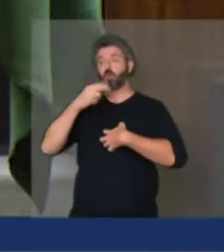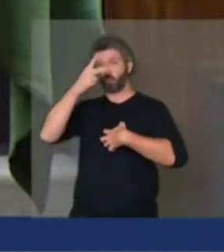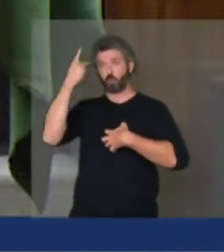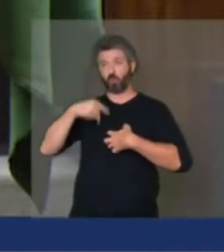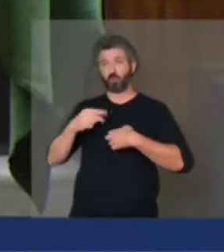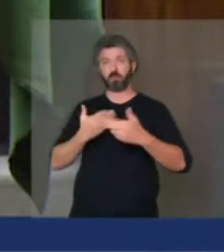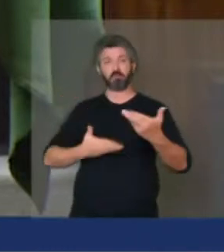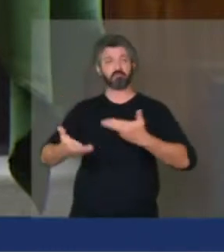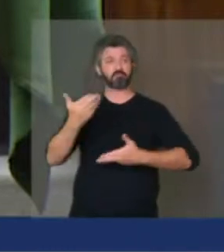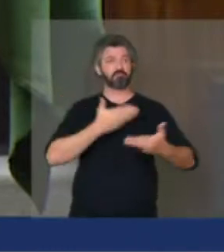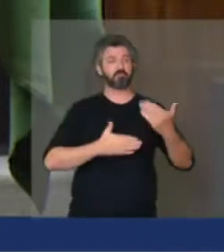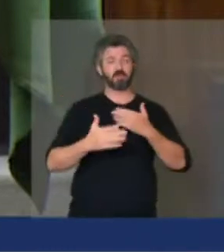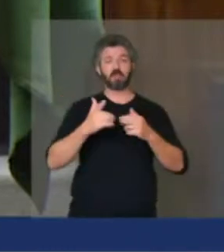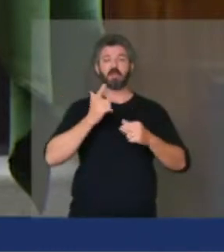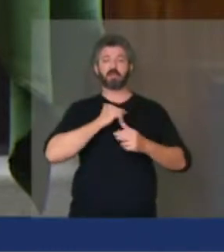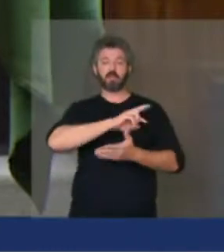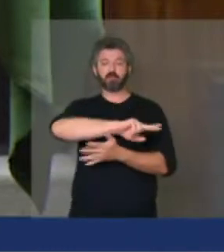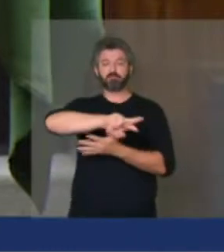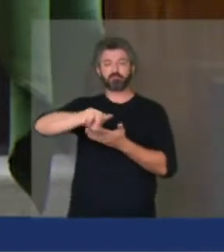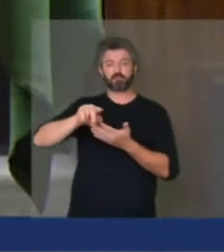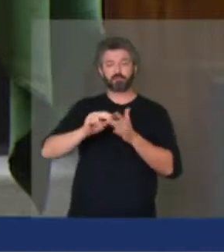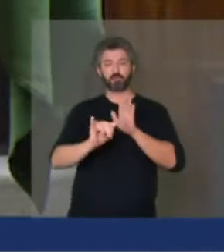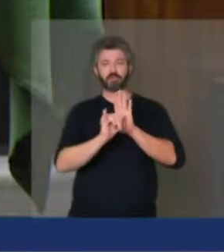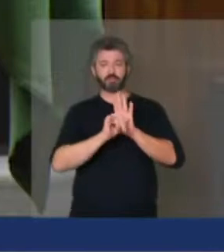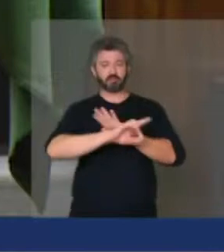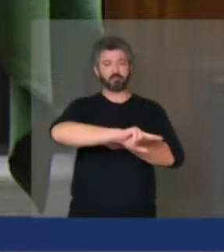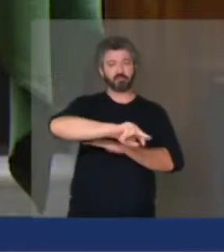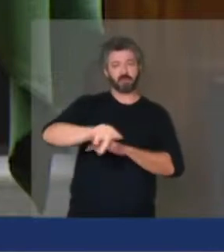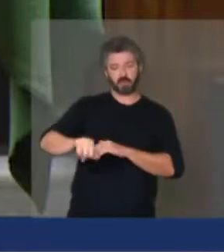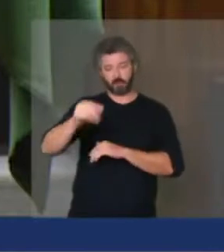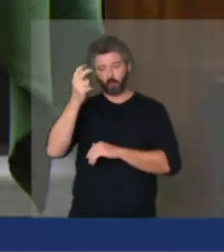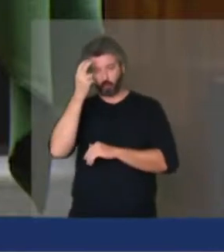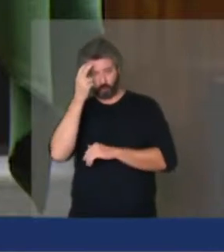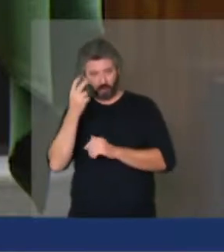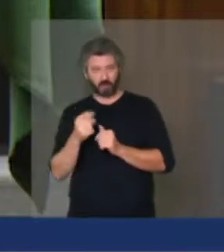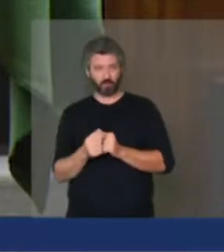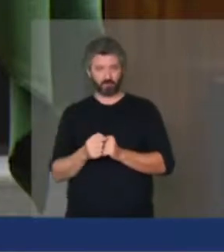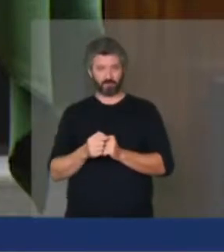RIOS. PORTANTO, NÓS ESTAMOS AQUI DISCUTINDO ESTE AUMENTO DE RECURSOS. E AUMENTO DE